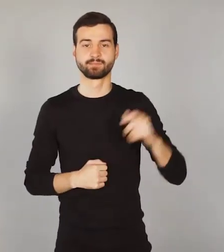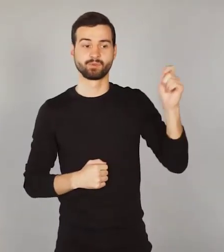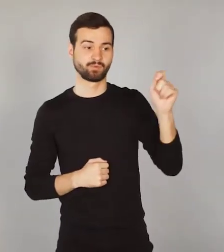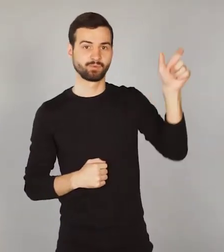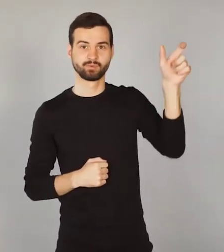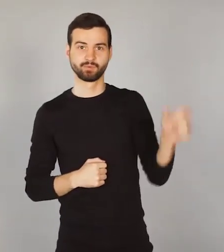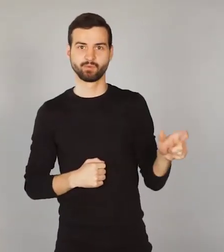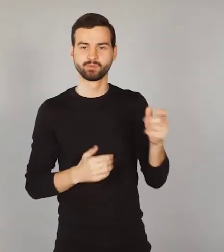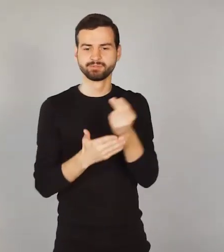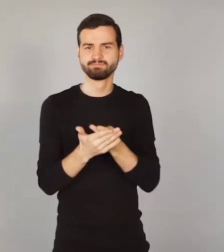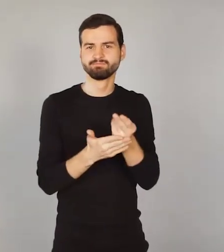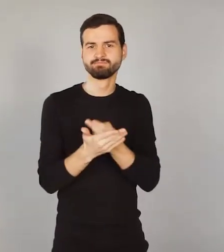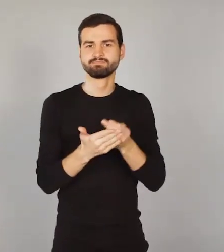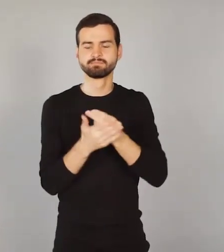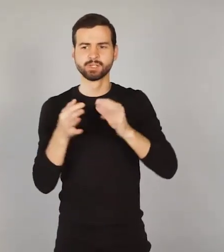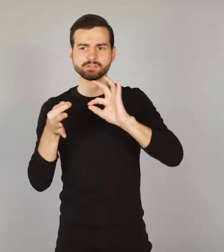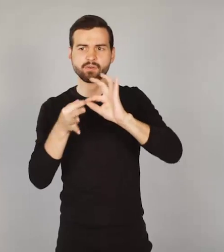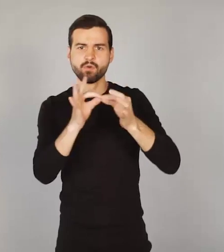Художник в сложной